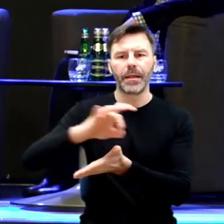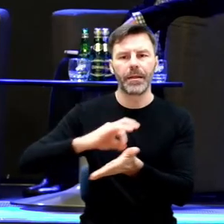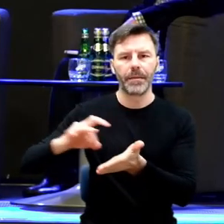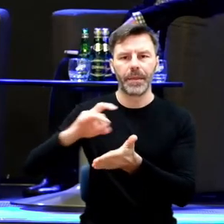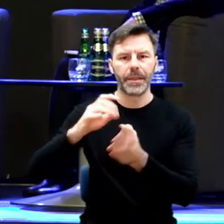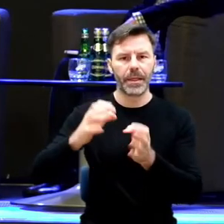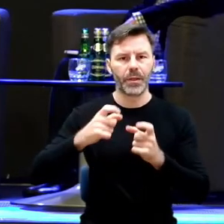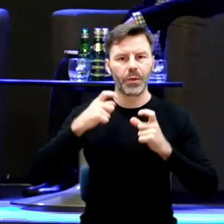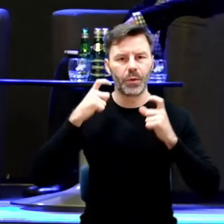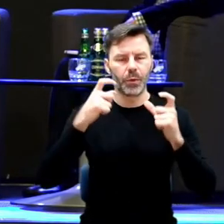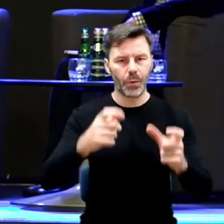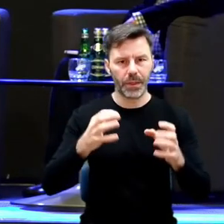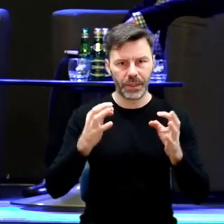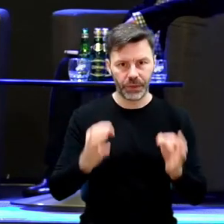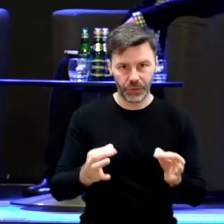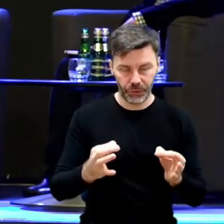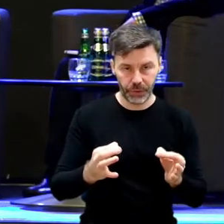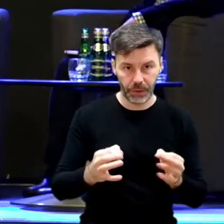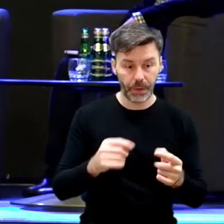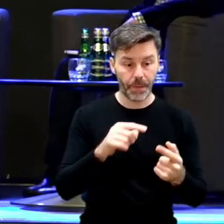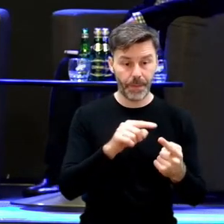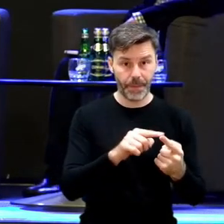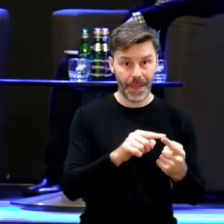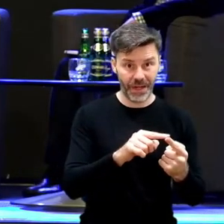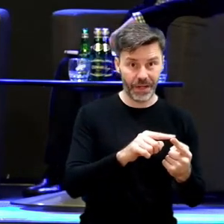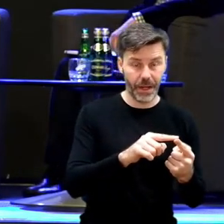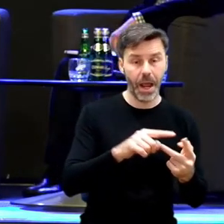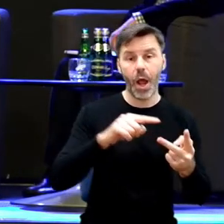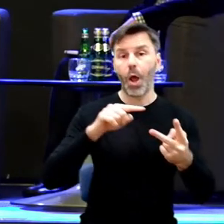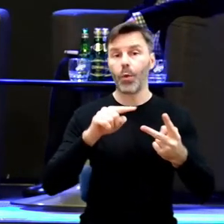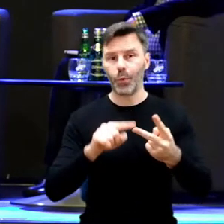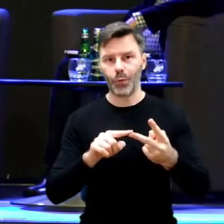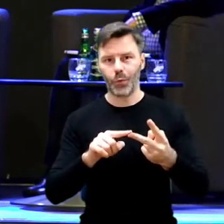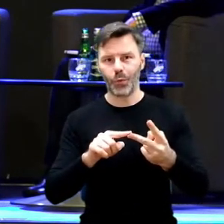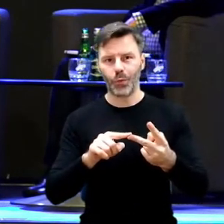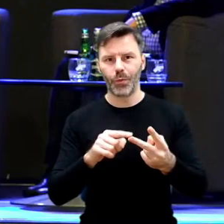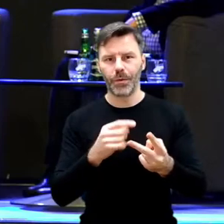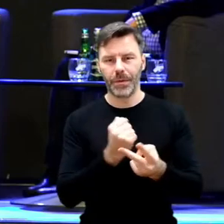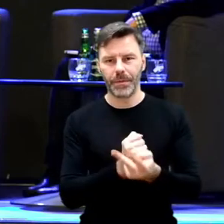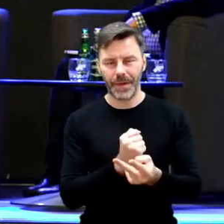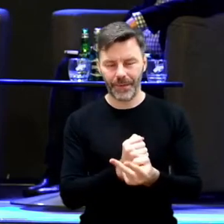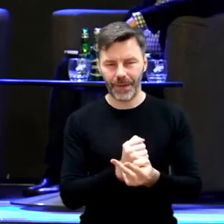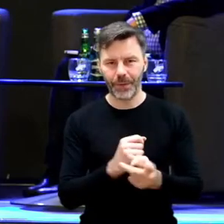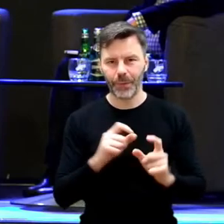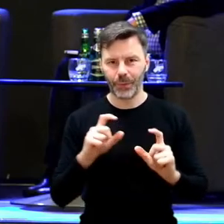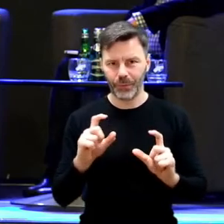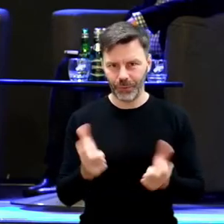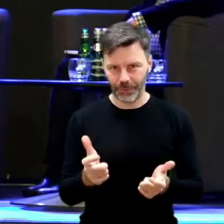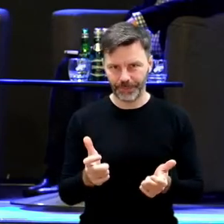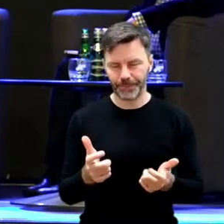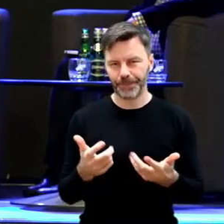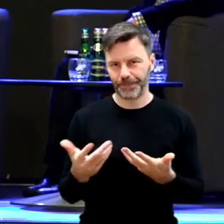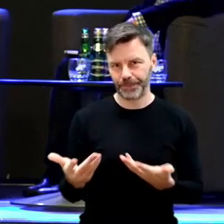Drugą sprawą związaną z tym oczywiście jest też to, że potrzebujemy